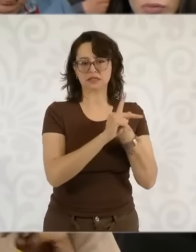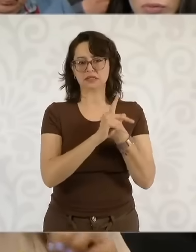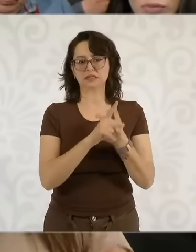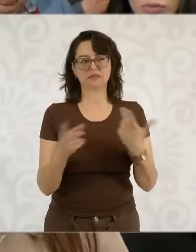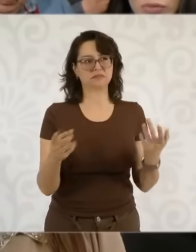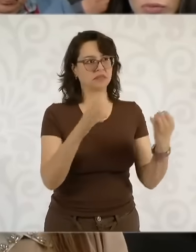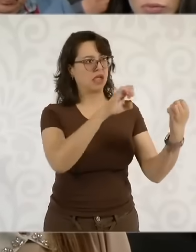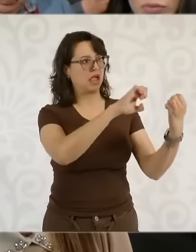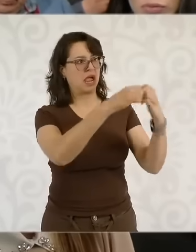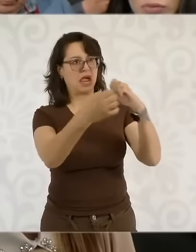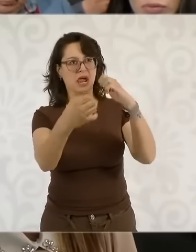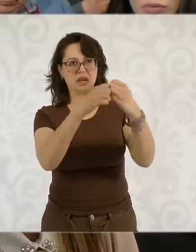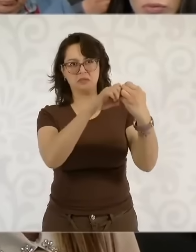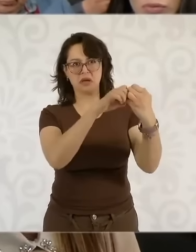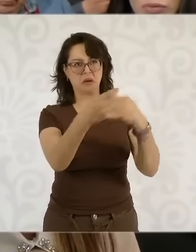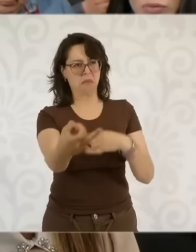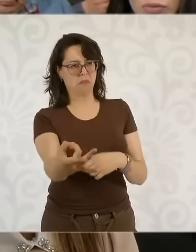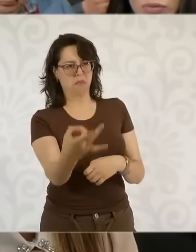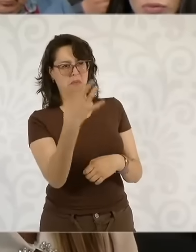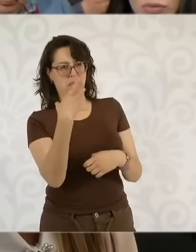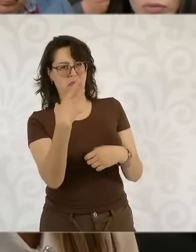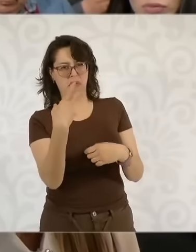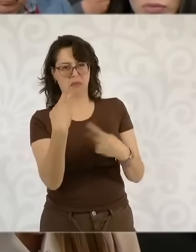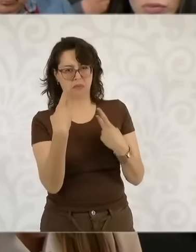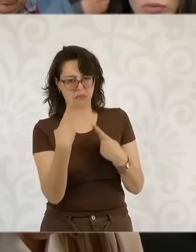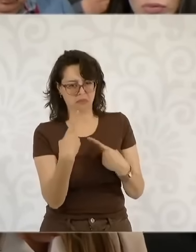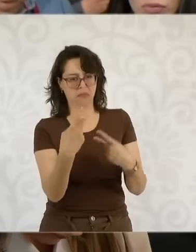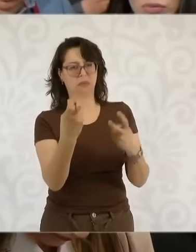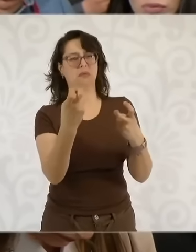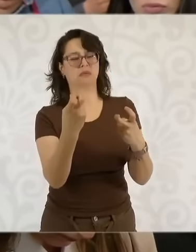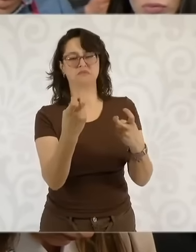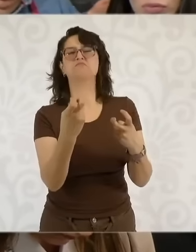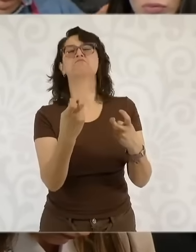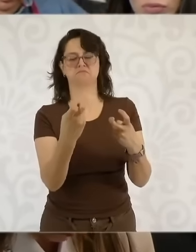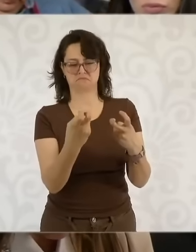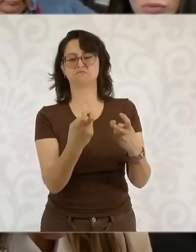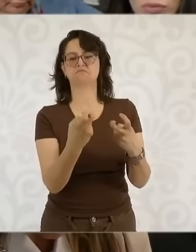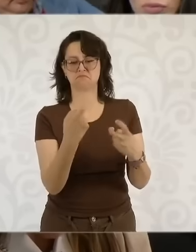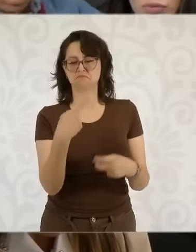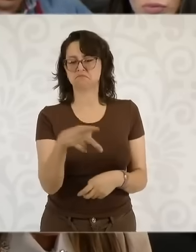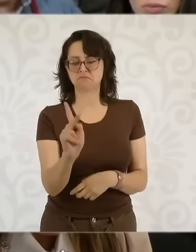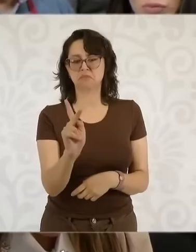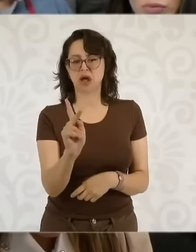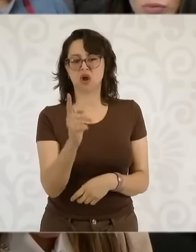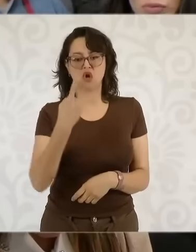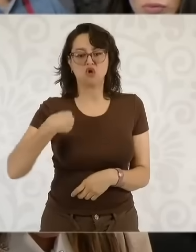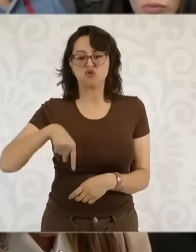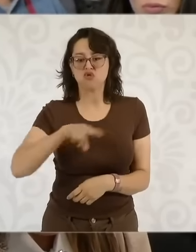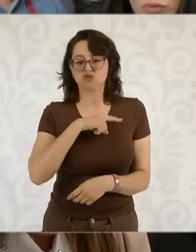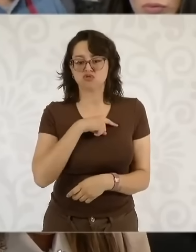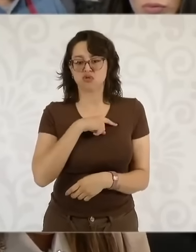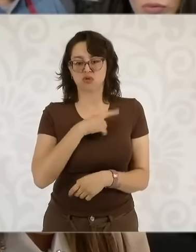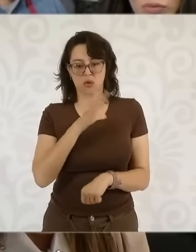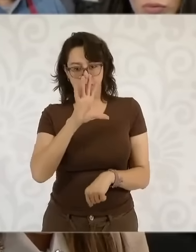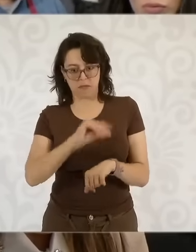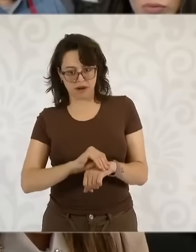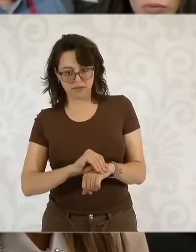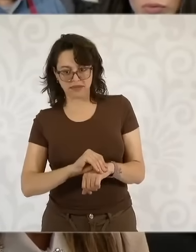venza o nos robe si tal es nuestro destino pero nosotros no debemos de legalizar un atentado